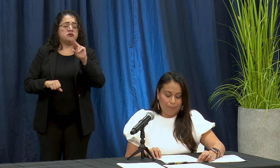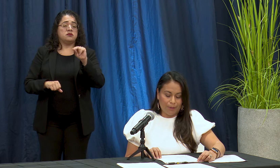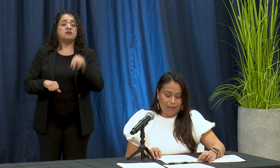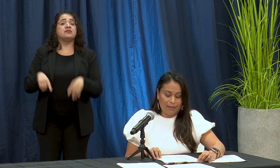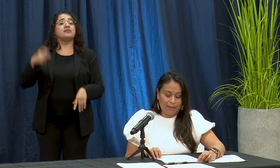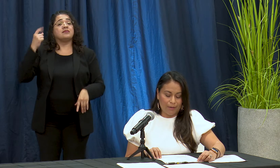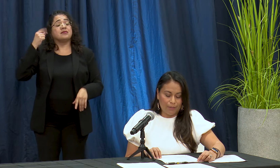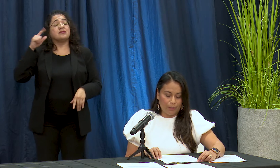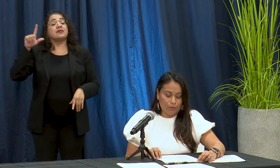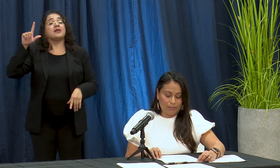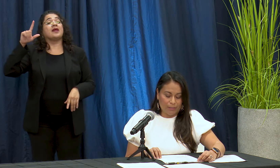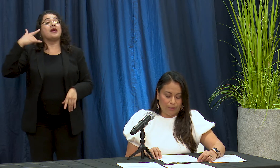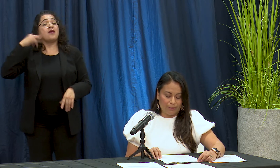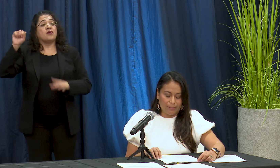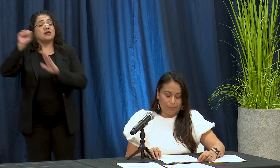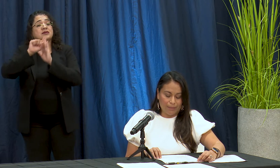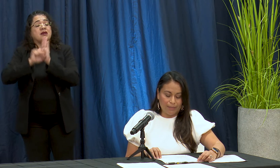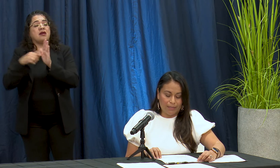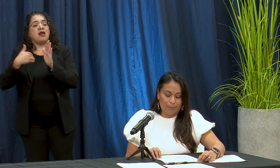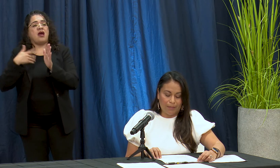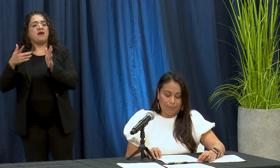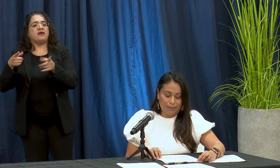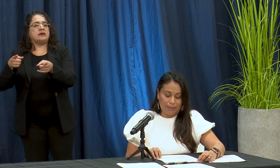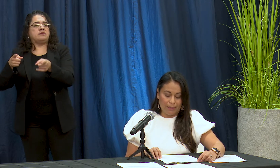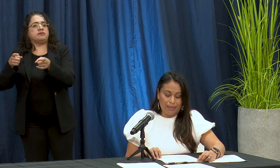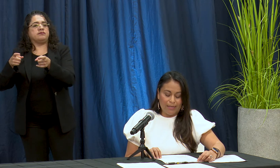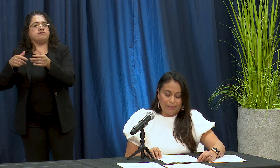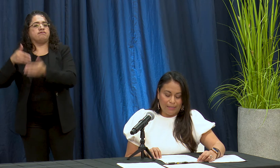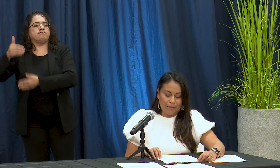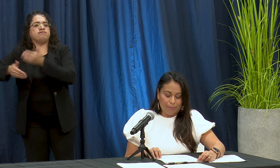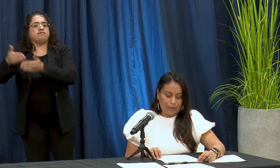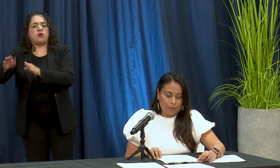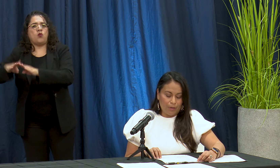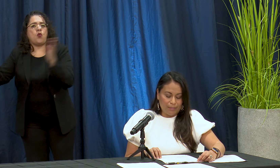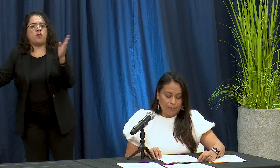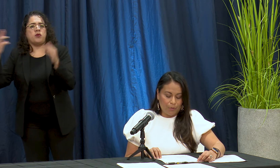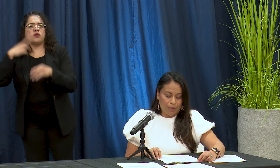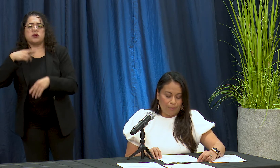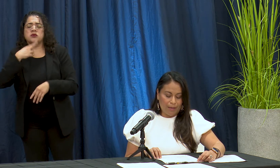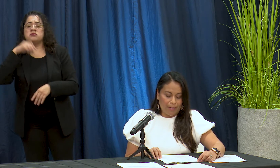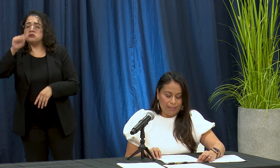para rehab rear loader on T's más rápida meant a sin embargo este programa es